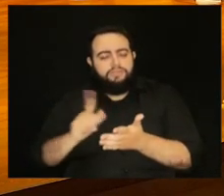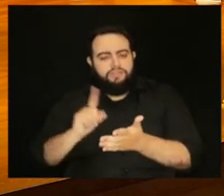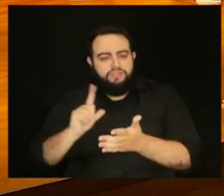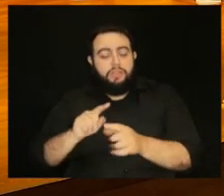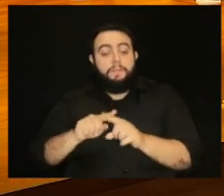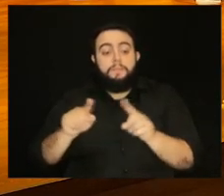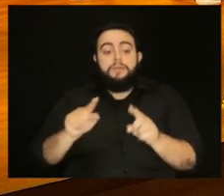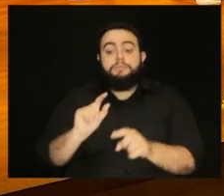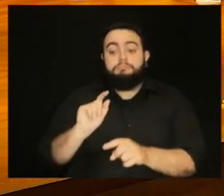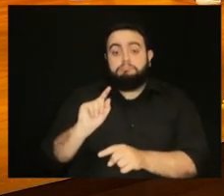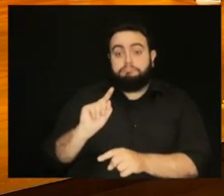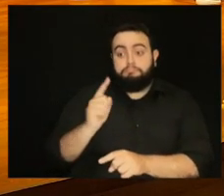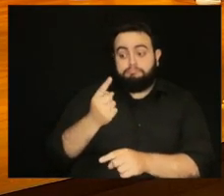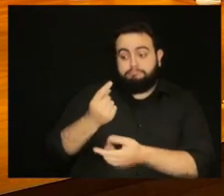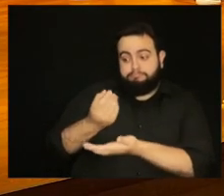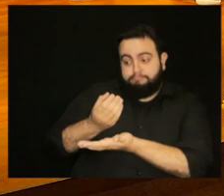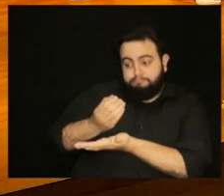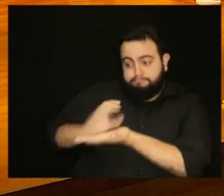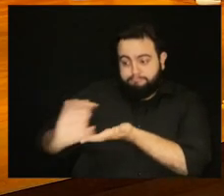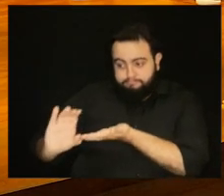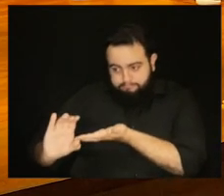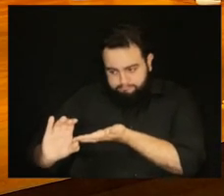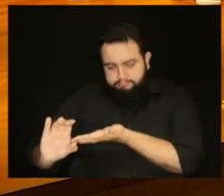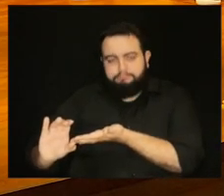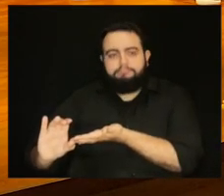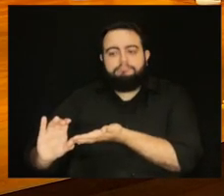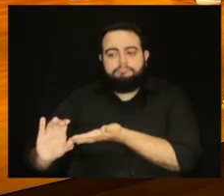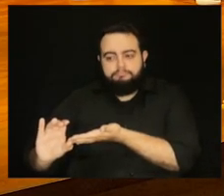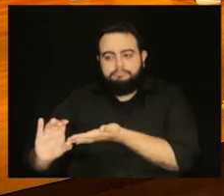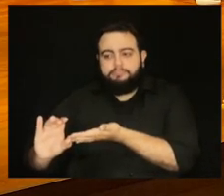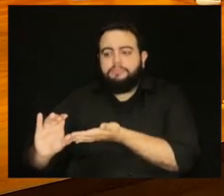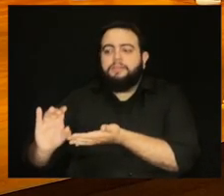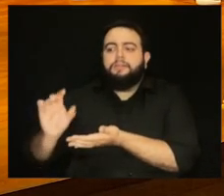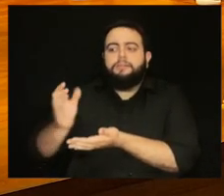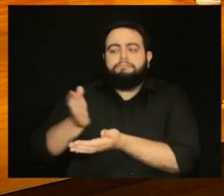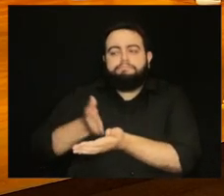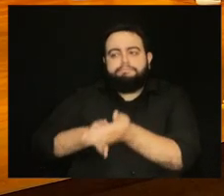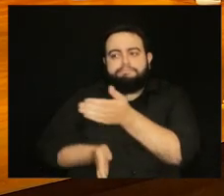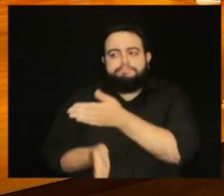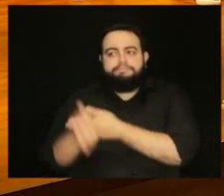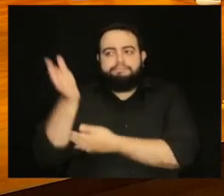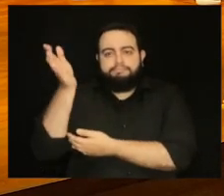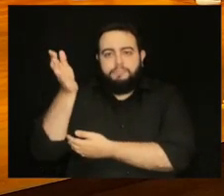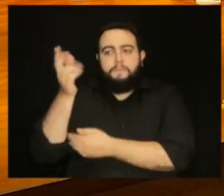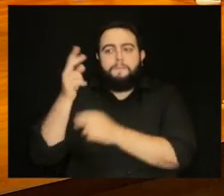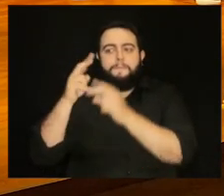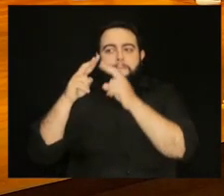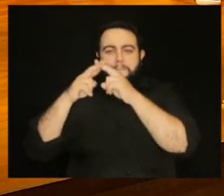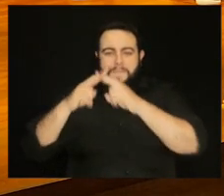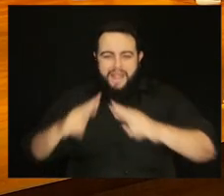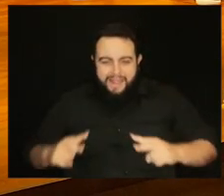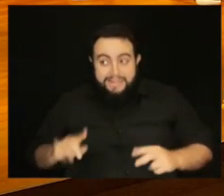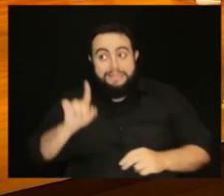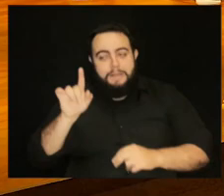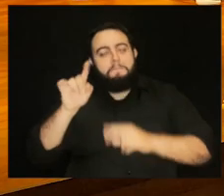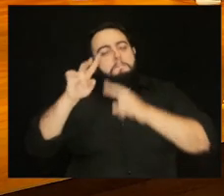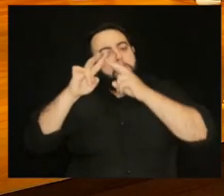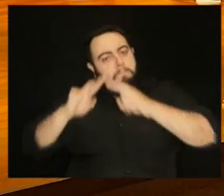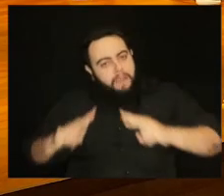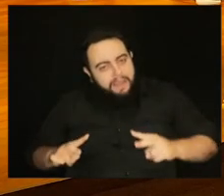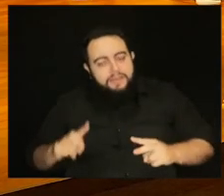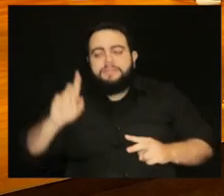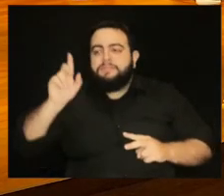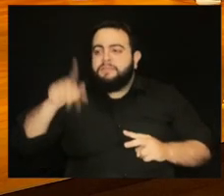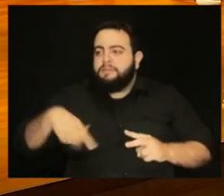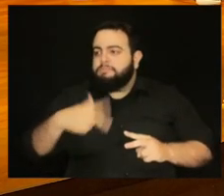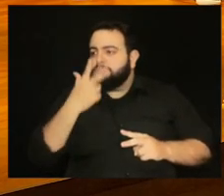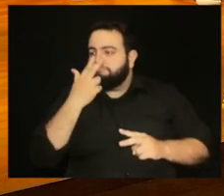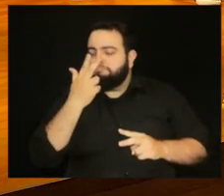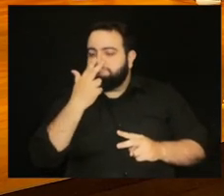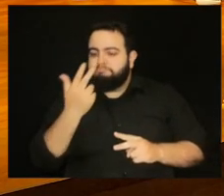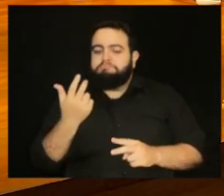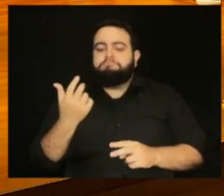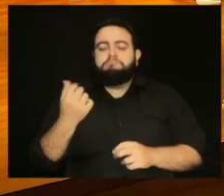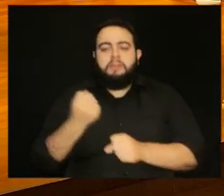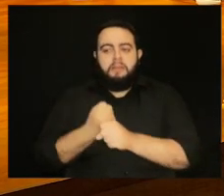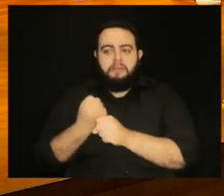agora, foi para Paris e lá em Paris se tornou uma atração nos anos 20 justamente no momento em que